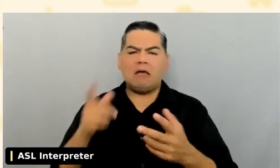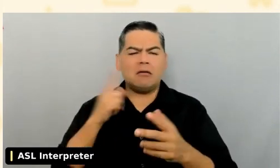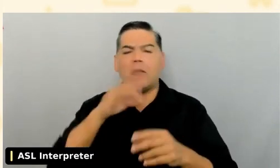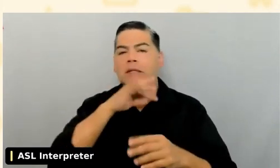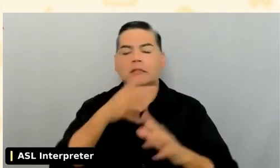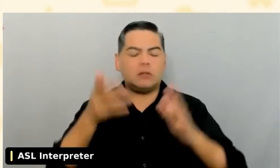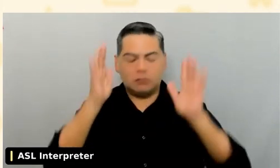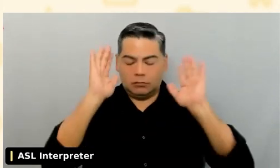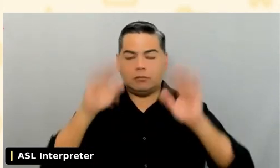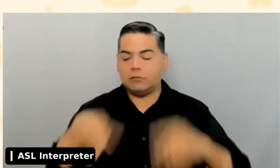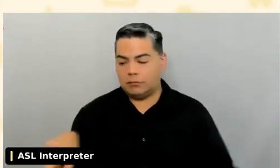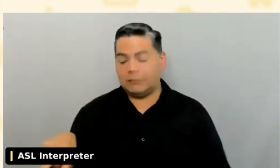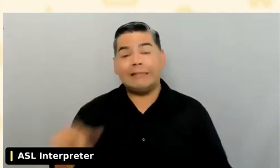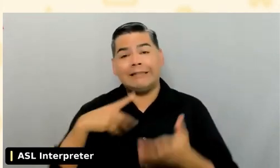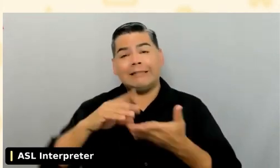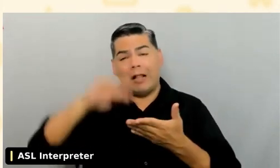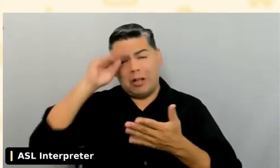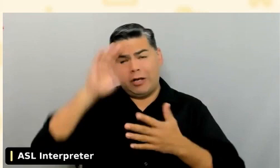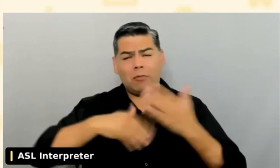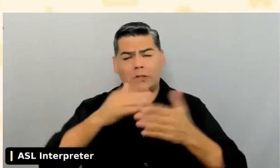Es un proceso de aprendizaje para todos.